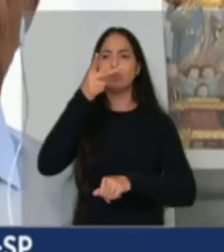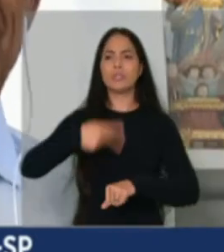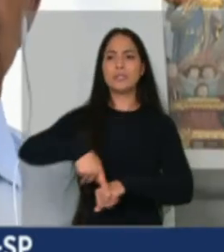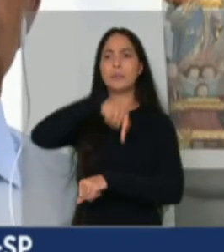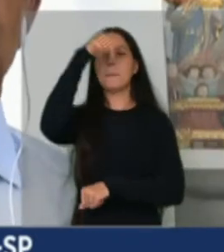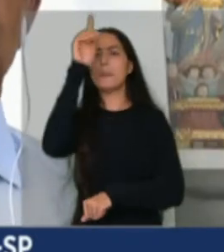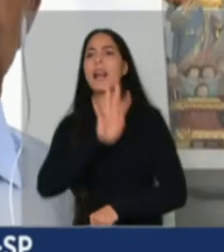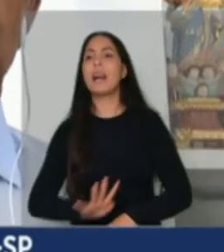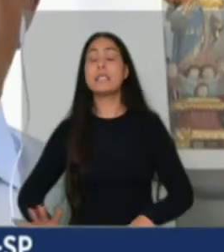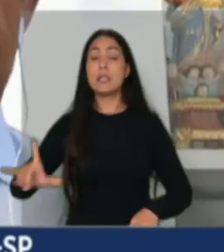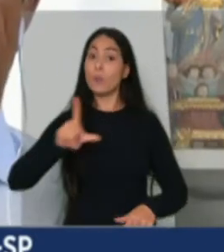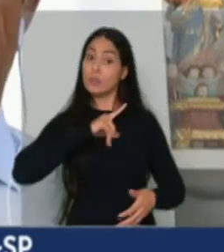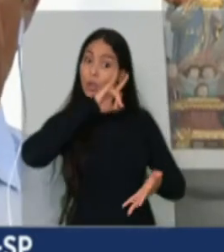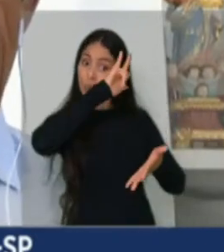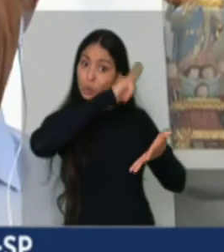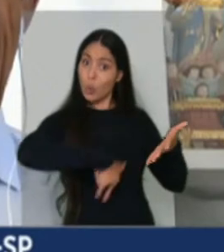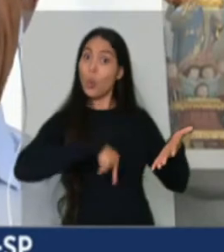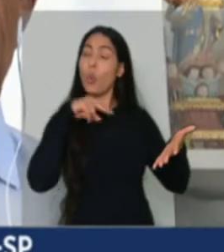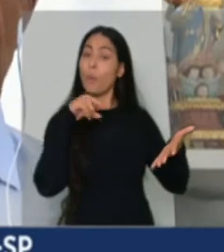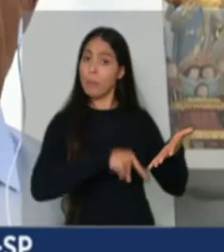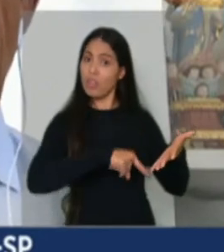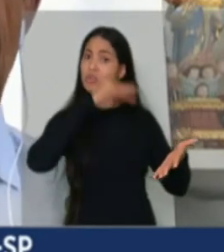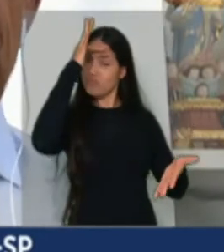AGORA LANÇARAM UM DOCUMENTO FERVOROSO CONTRA TUDO QUE ESTÁ ACONTECENDO DE ERRADO NESTE GOVERNO BOLSONARO DESDE